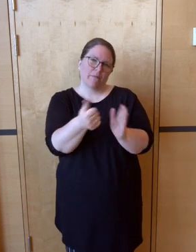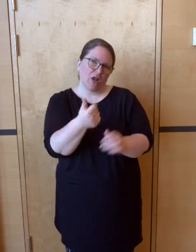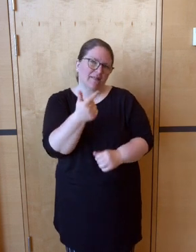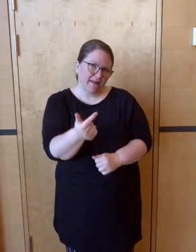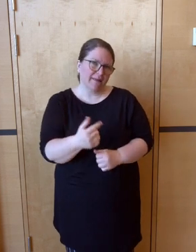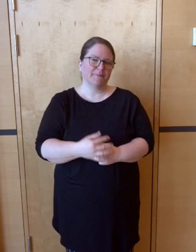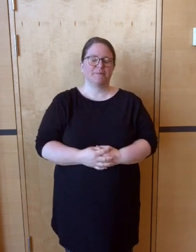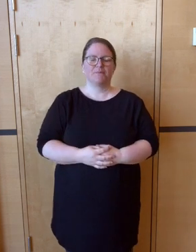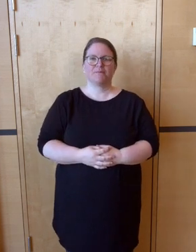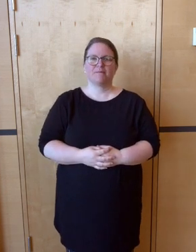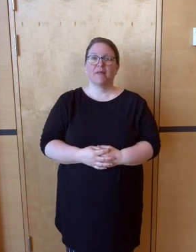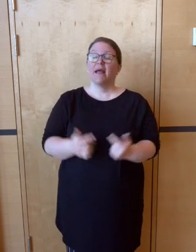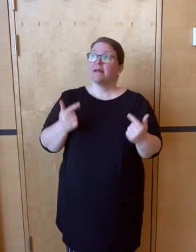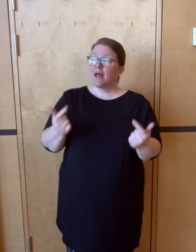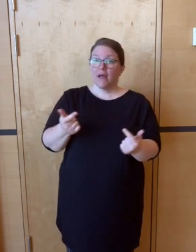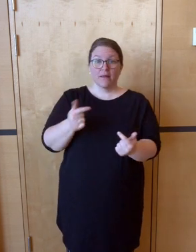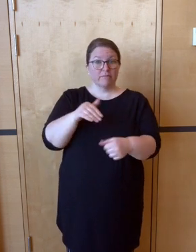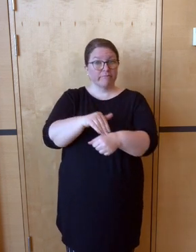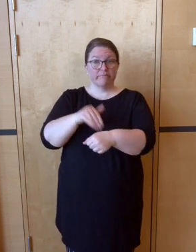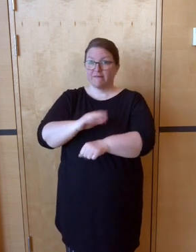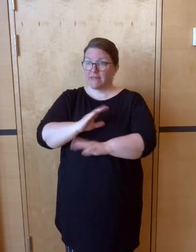Tack ska du ha det var ingen tar det anmält så har vi redan fått beslut